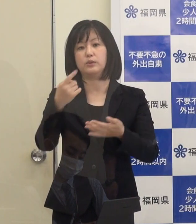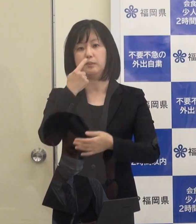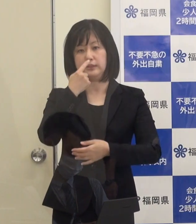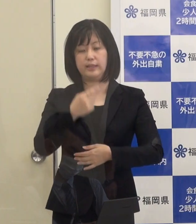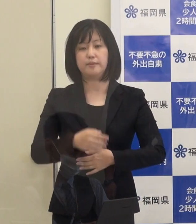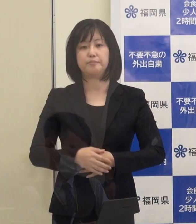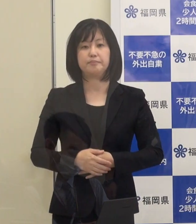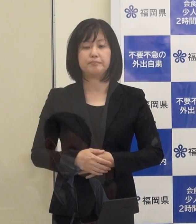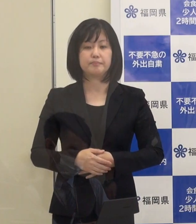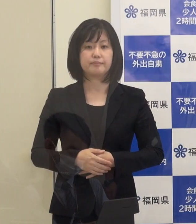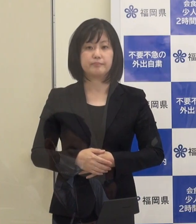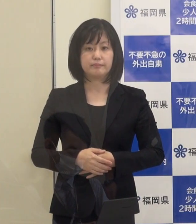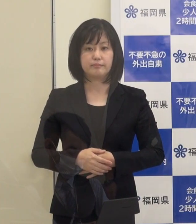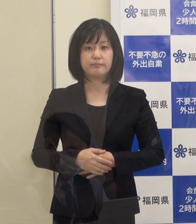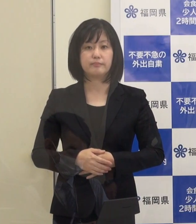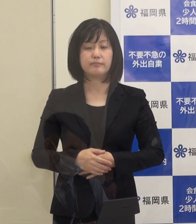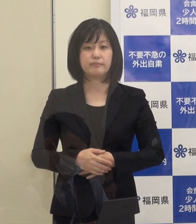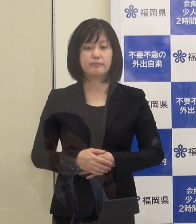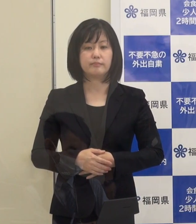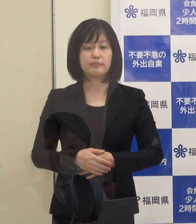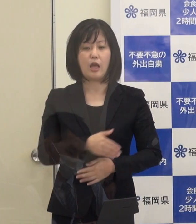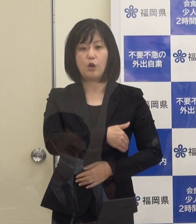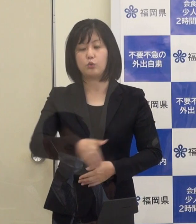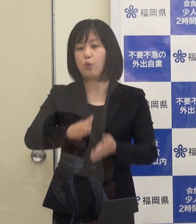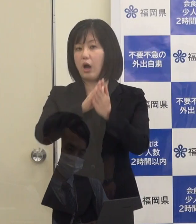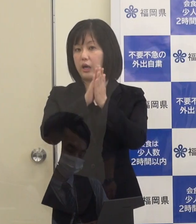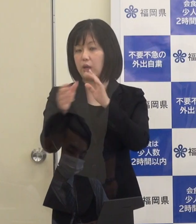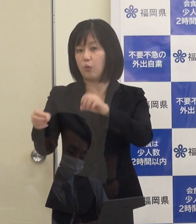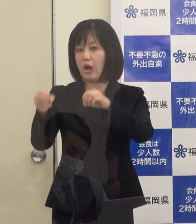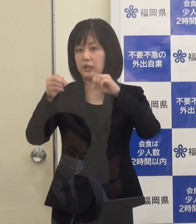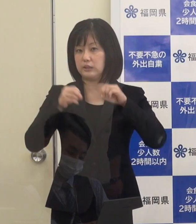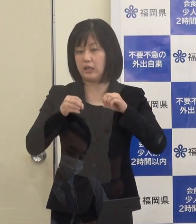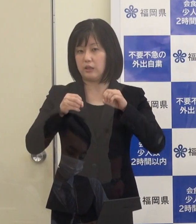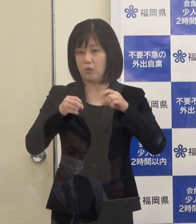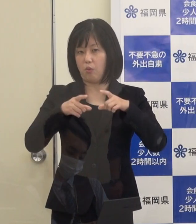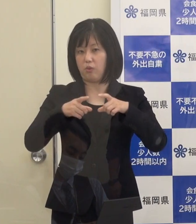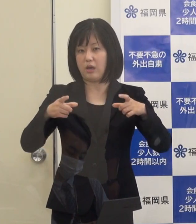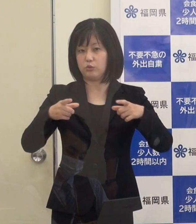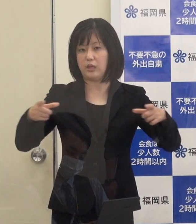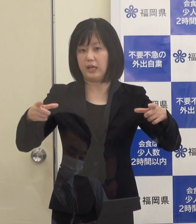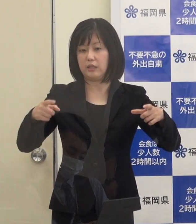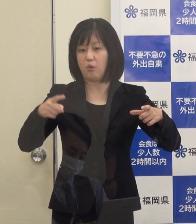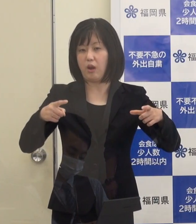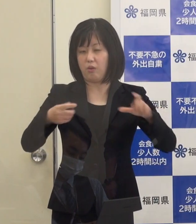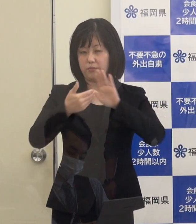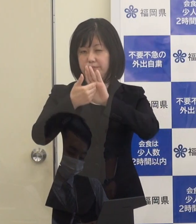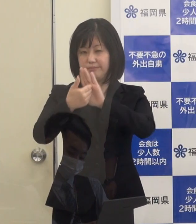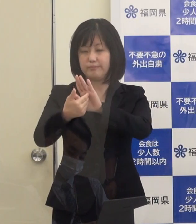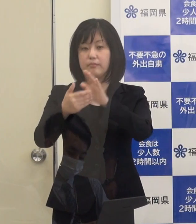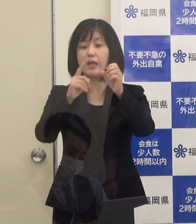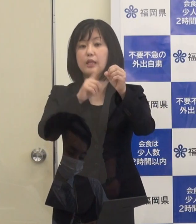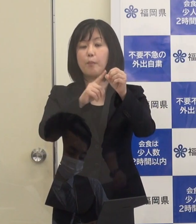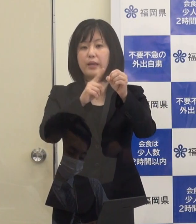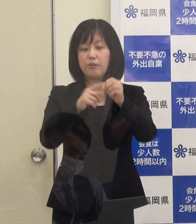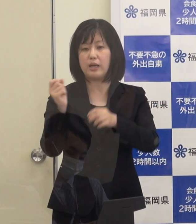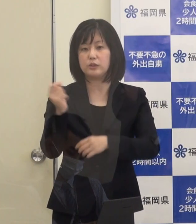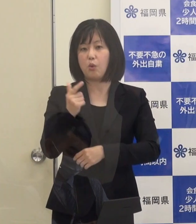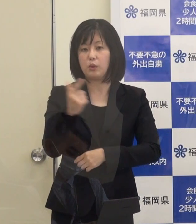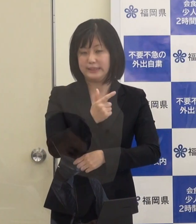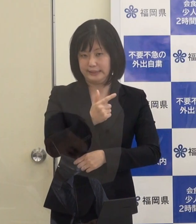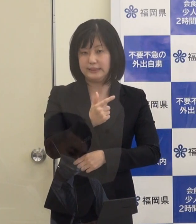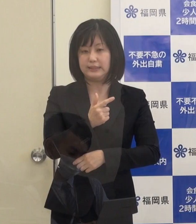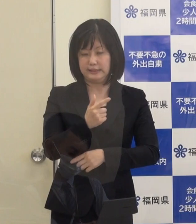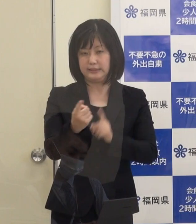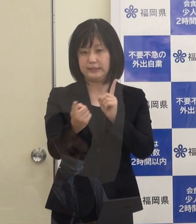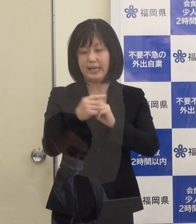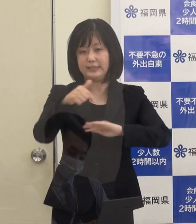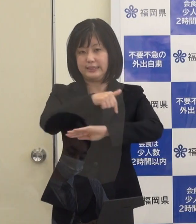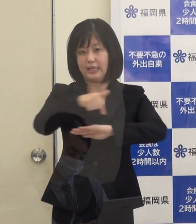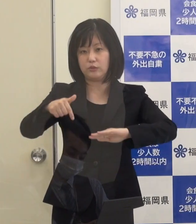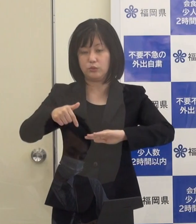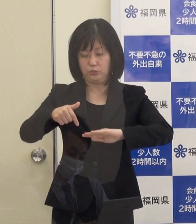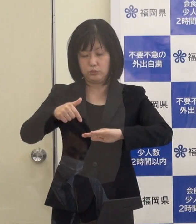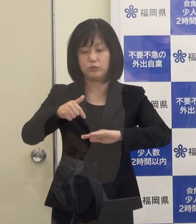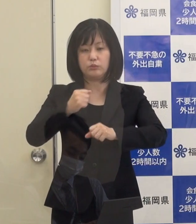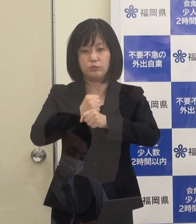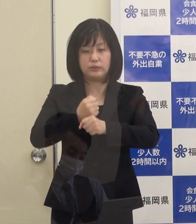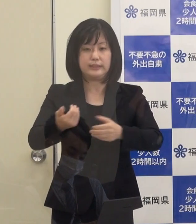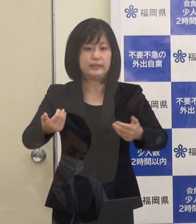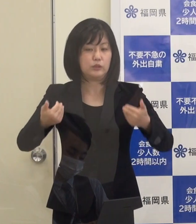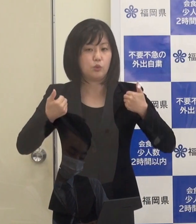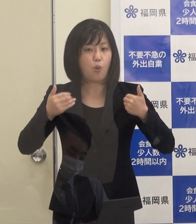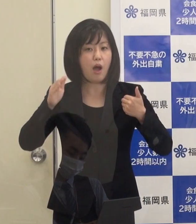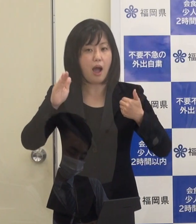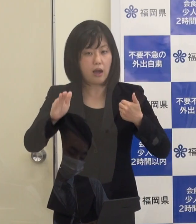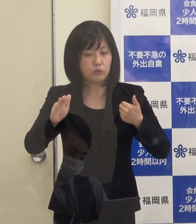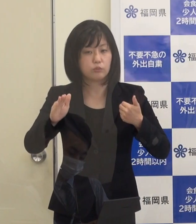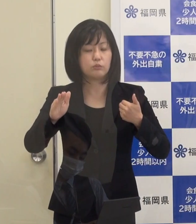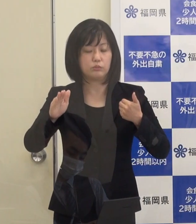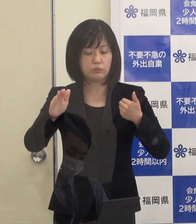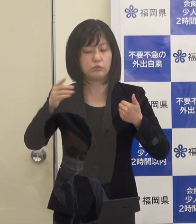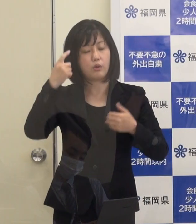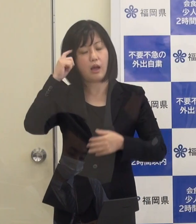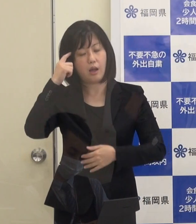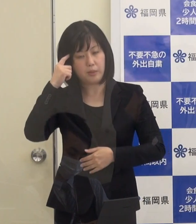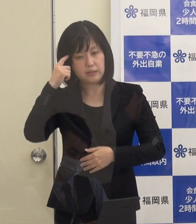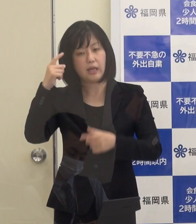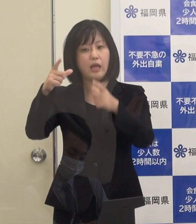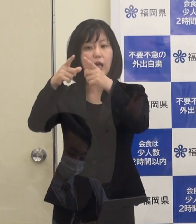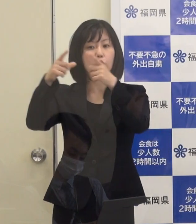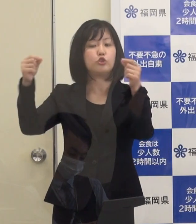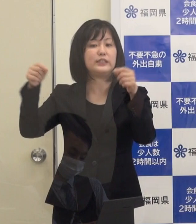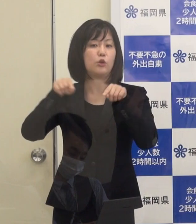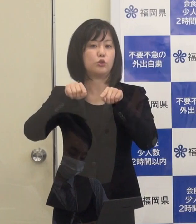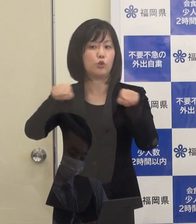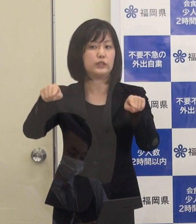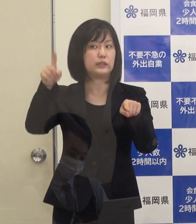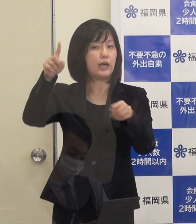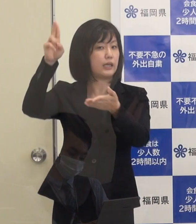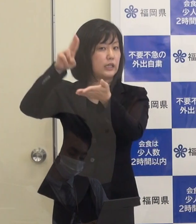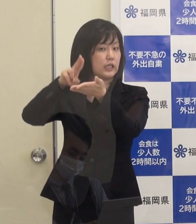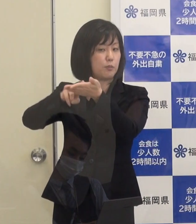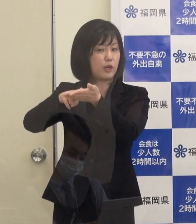本県の感染拡大を防ぐためには早期の対策が必要であると考え 今回の国の措置が決定するまでの間